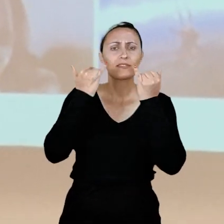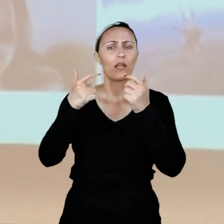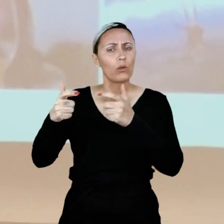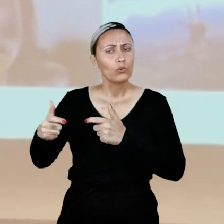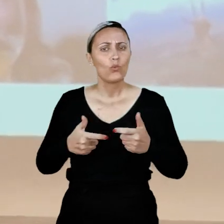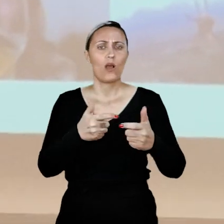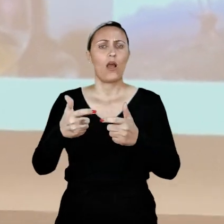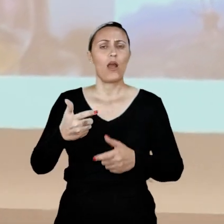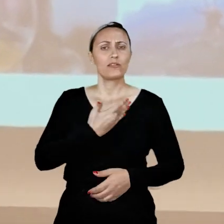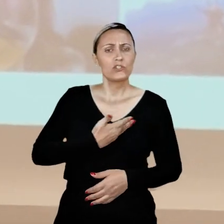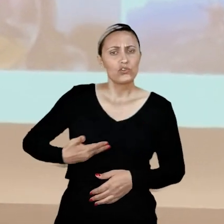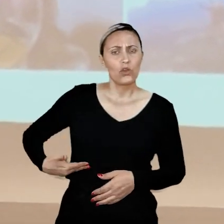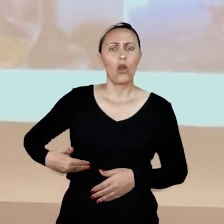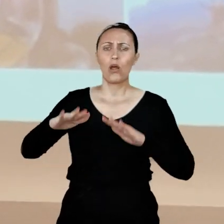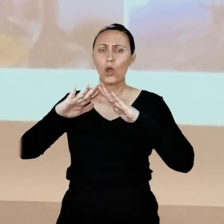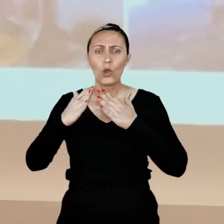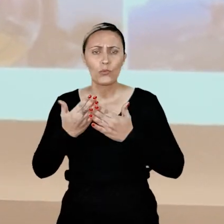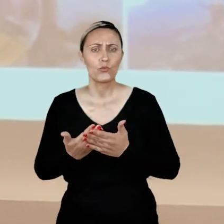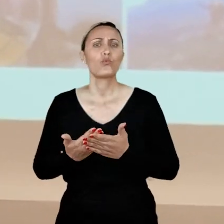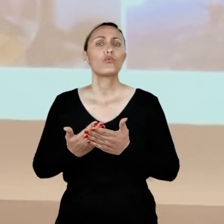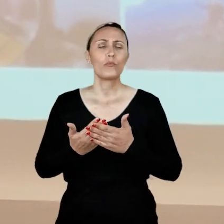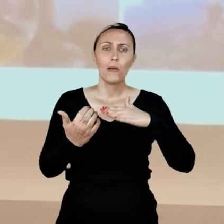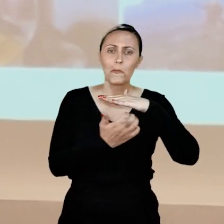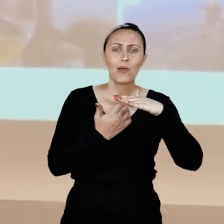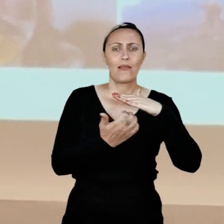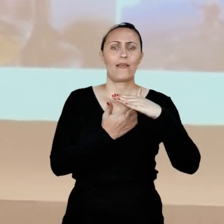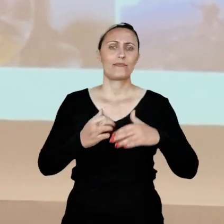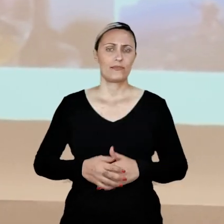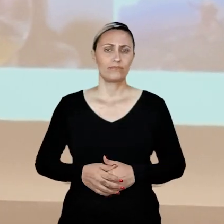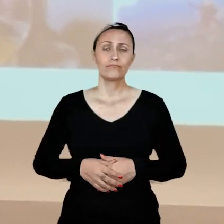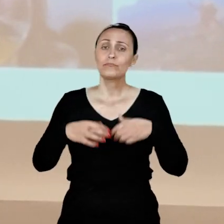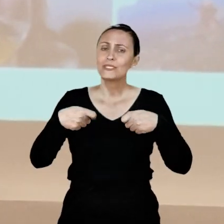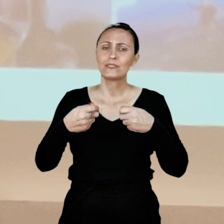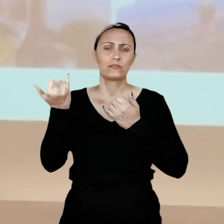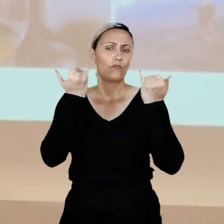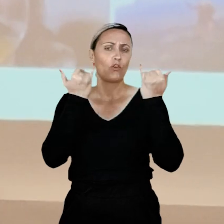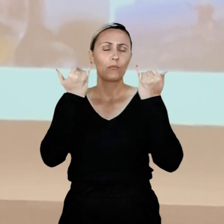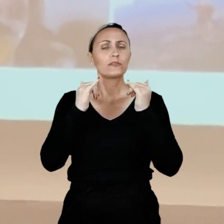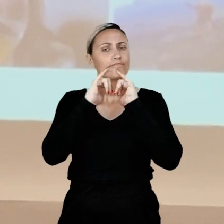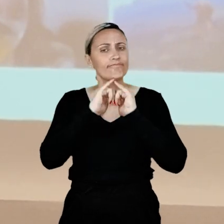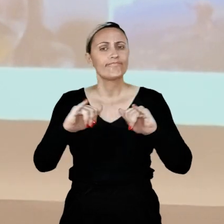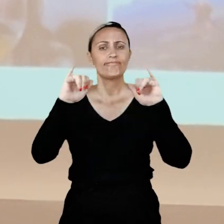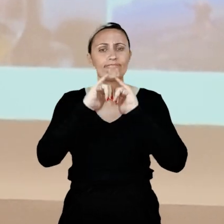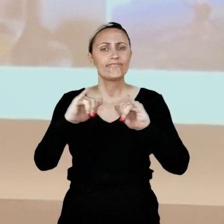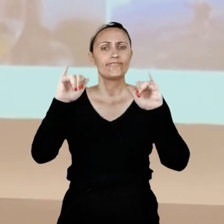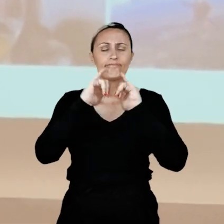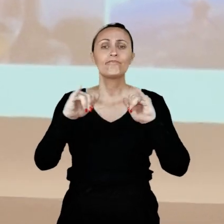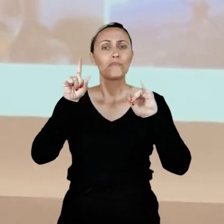e empresas. A educação é a fonte primordial para aplicar todas as incríveis ferramentas de prevenção que temos